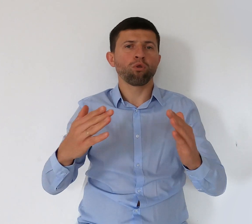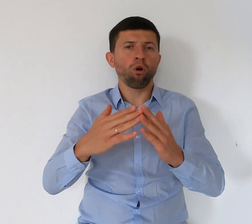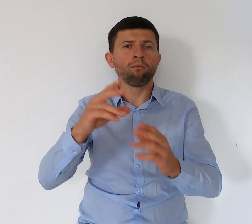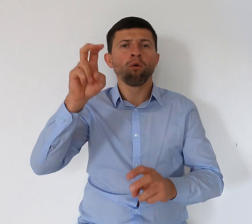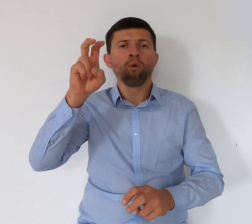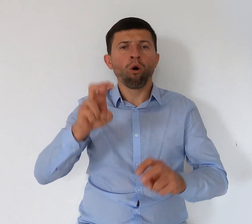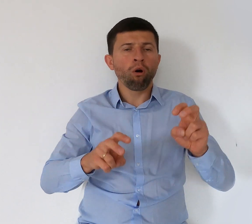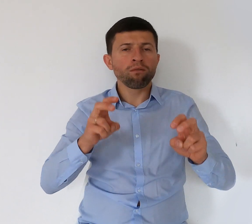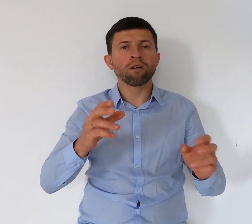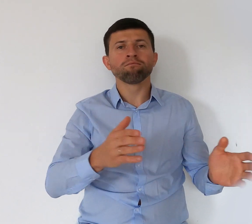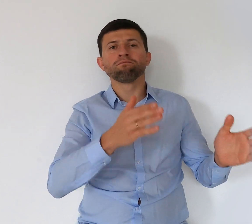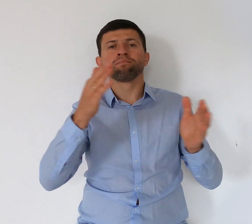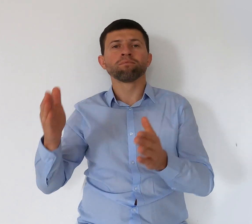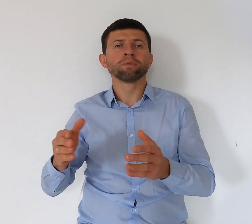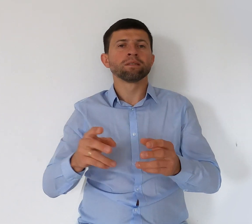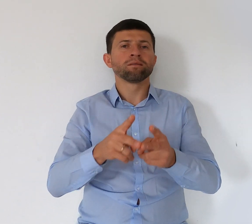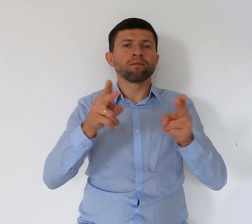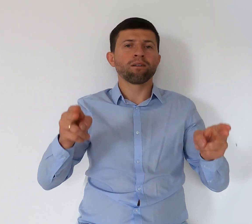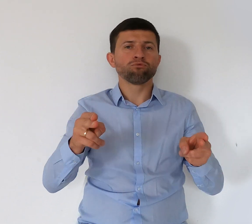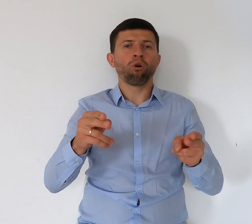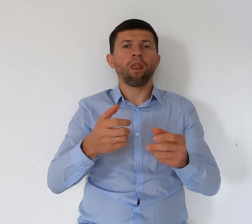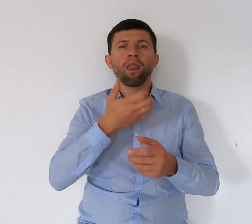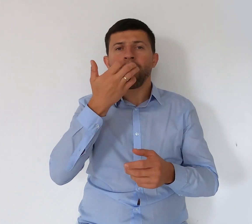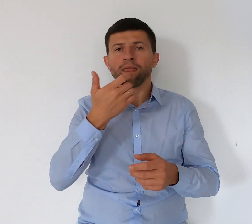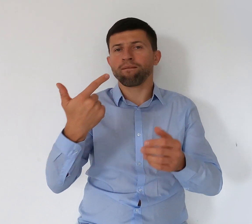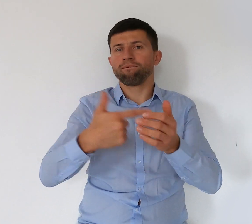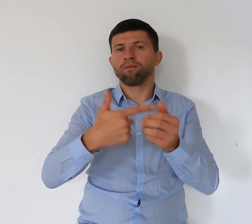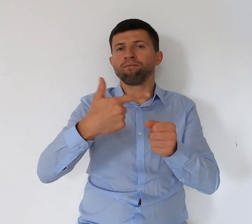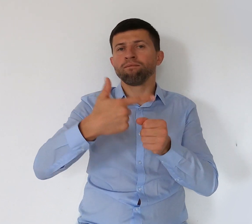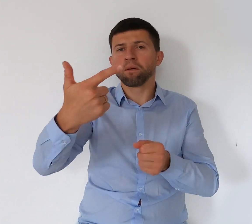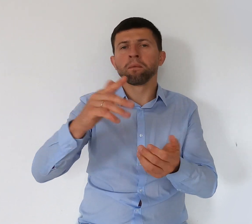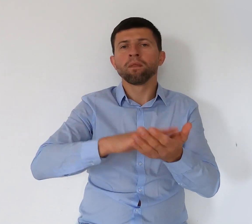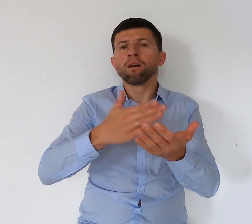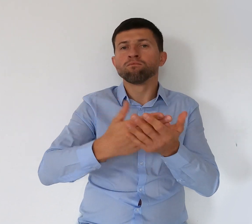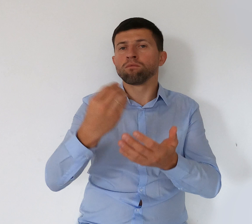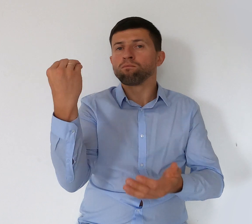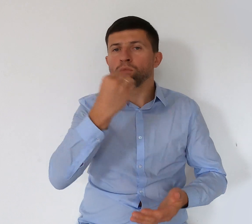domku na sezon letni 2022